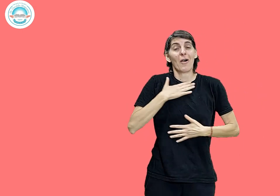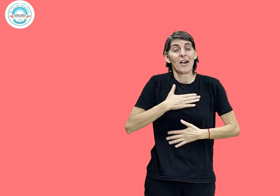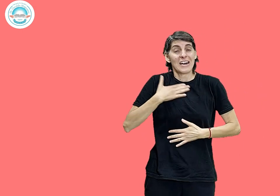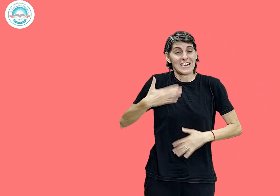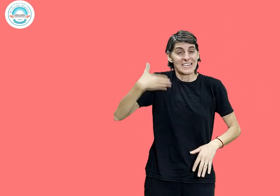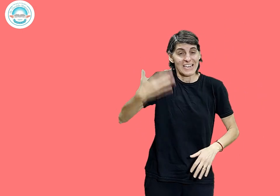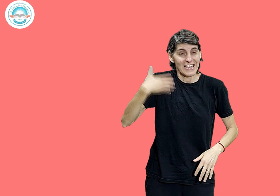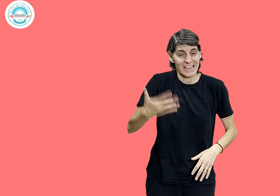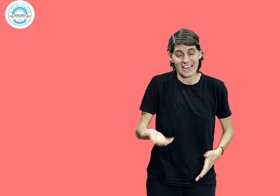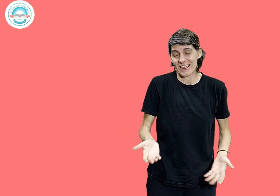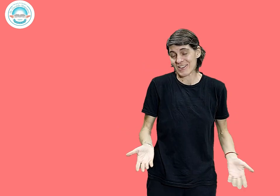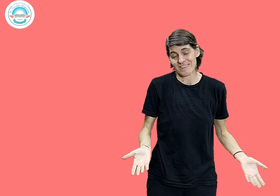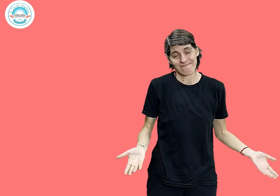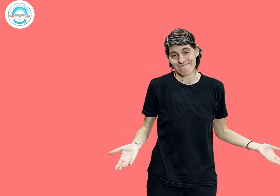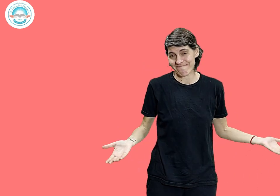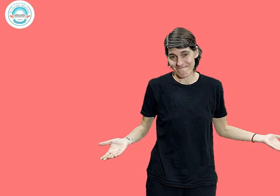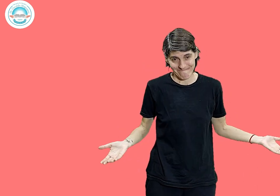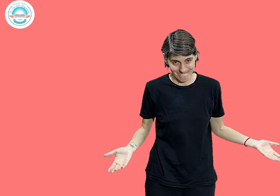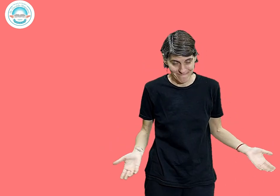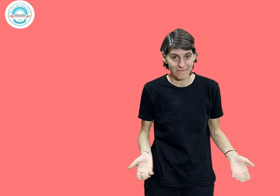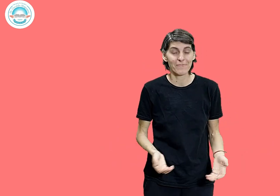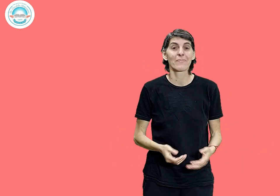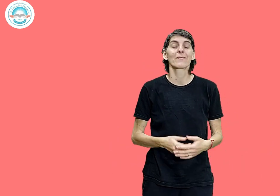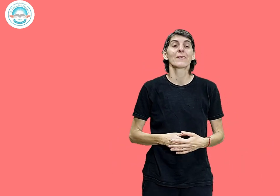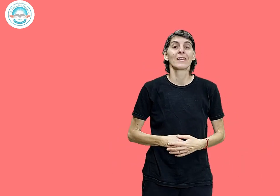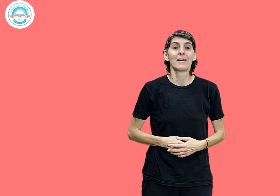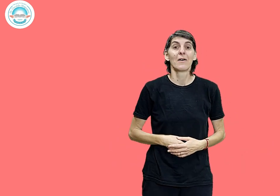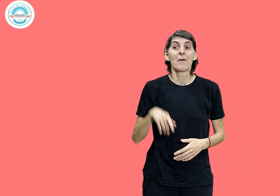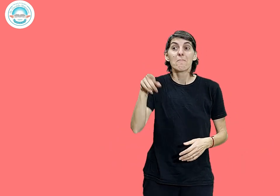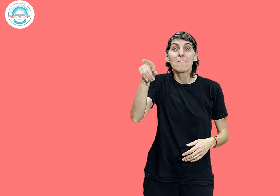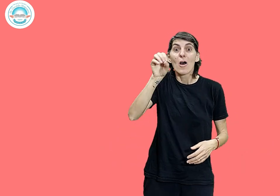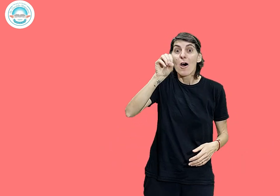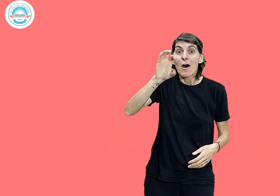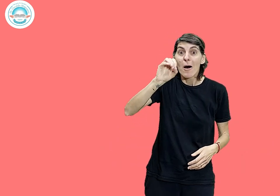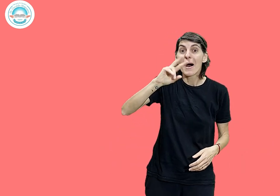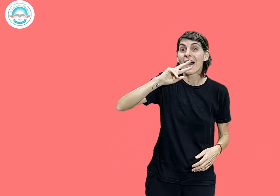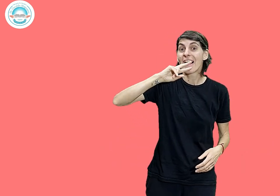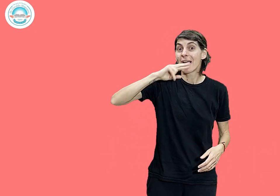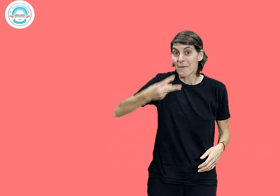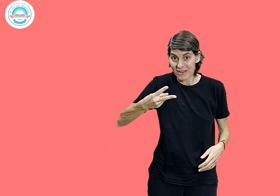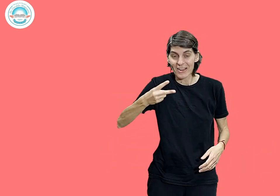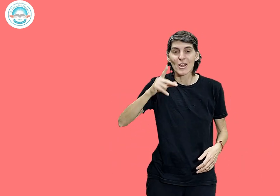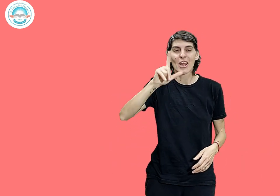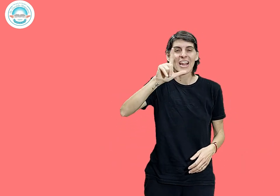El apodo no es ssolamente por el apellido, sino también por sus rulos negros que se hacen rastas